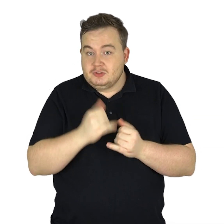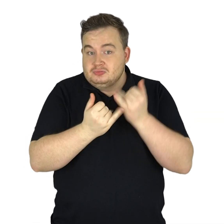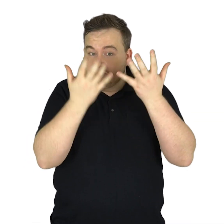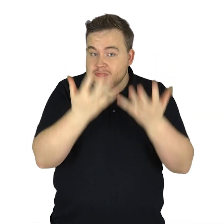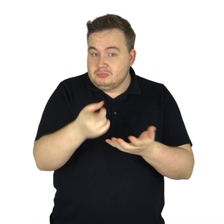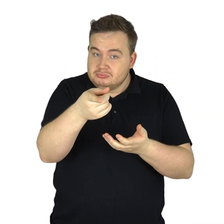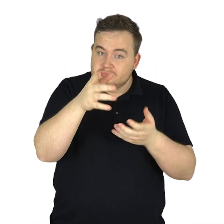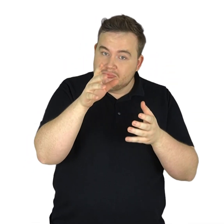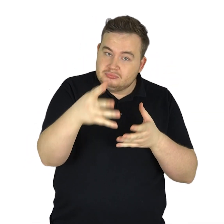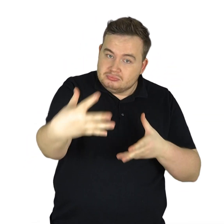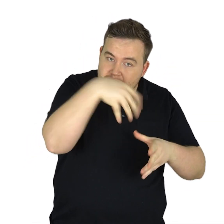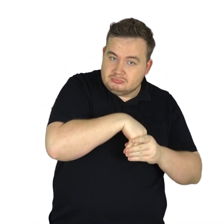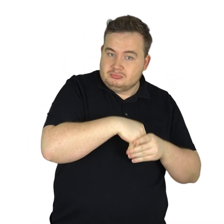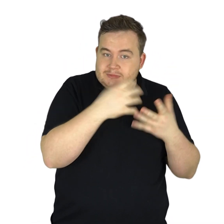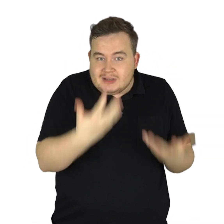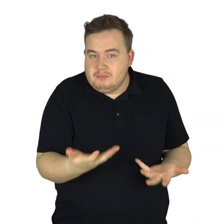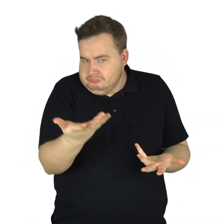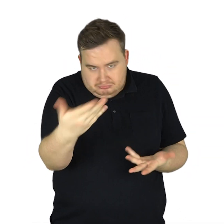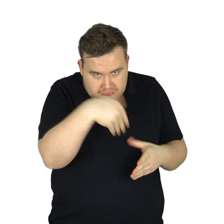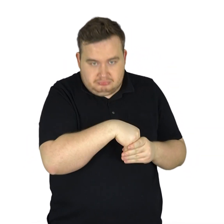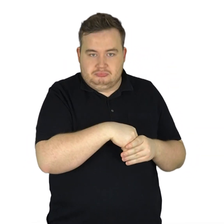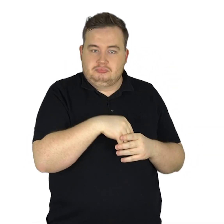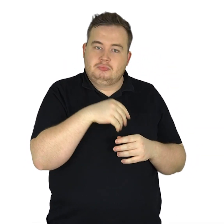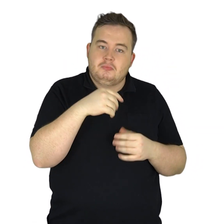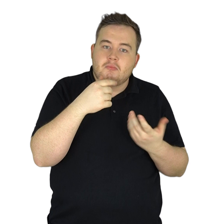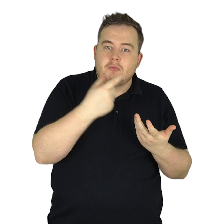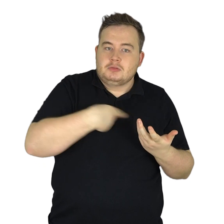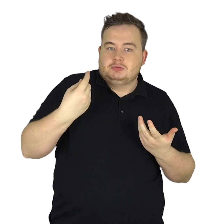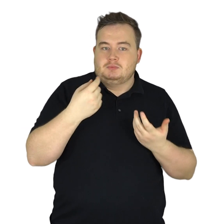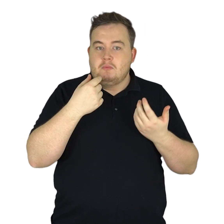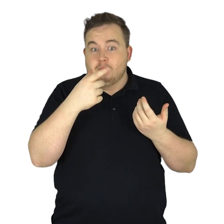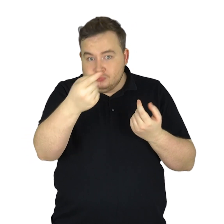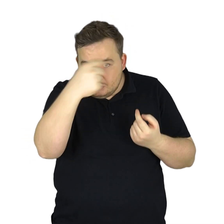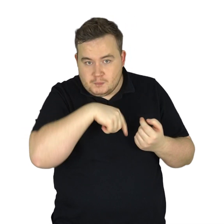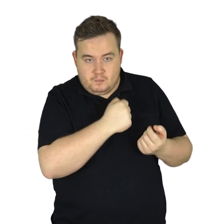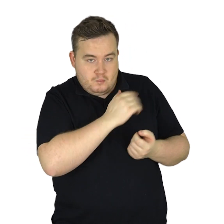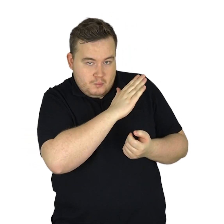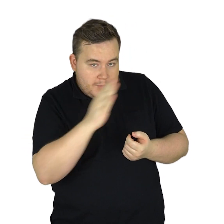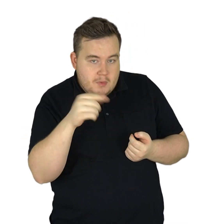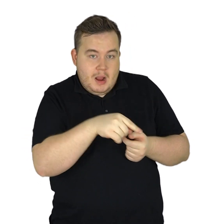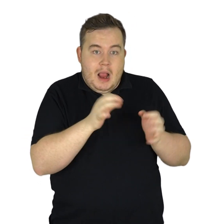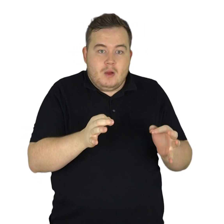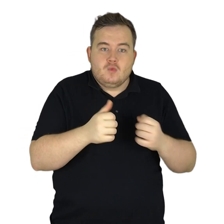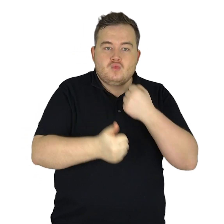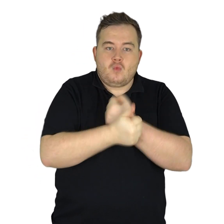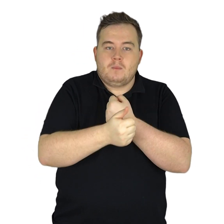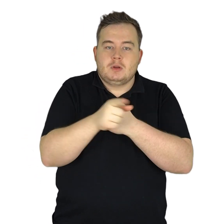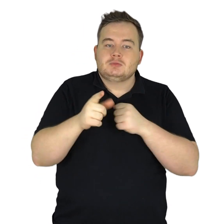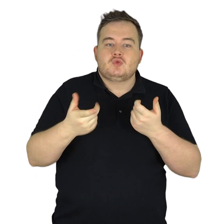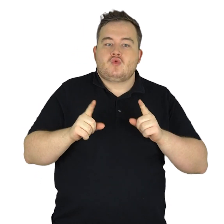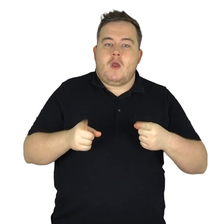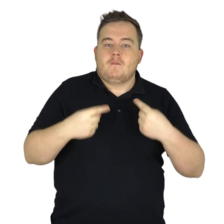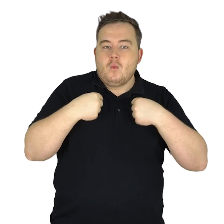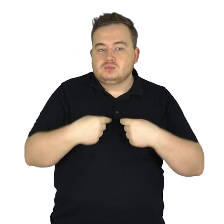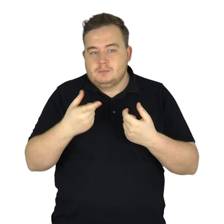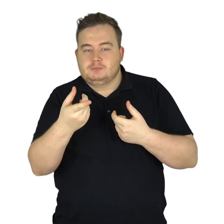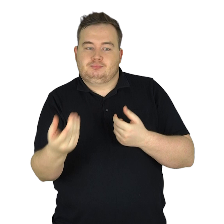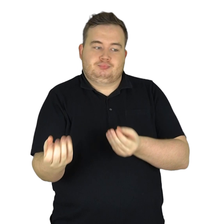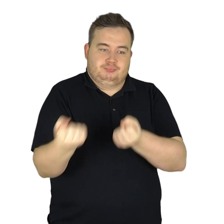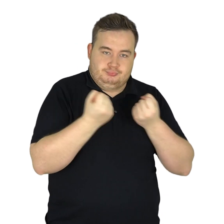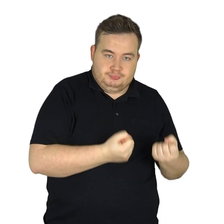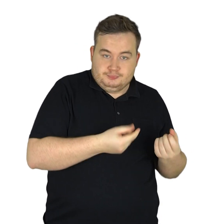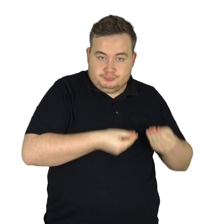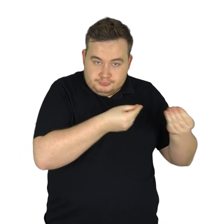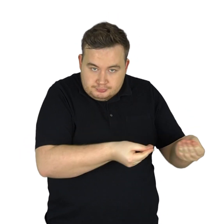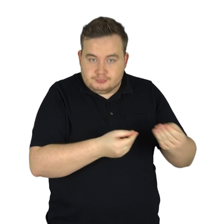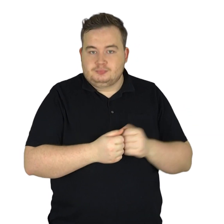Jeśli chcesz zostać naszym czytelnikiem, przyjdź do biblioteki z aktualnym dokumentem tożsamości.